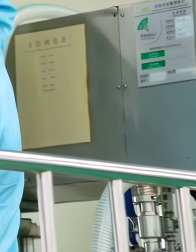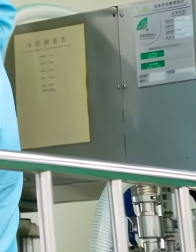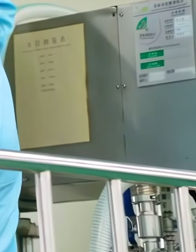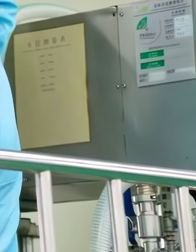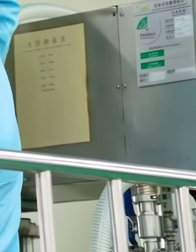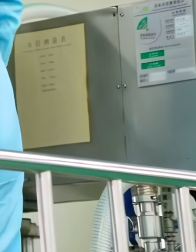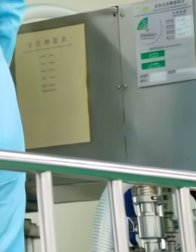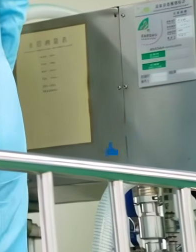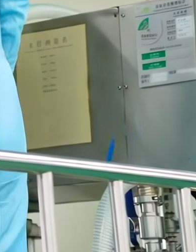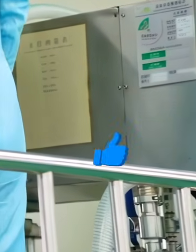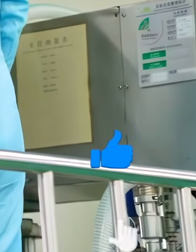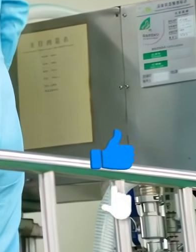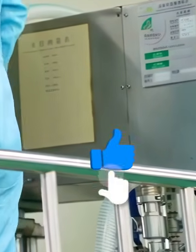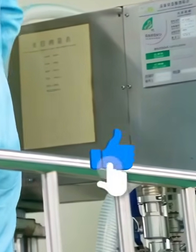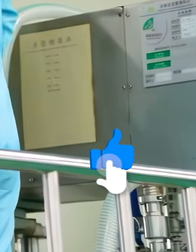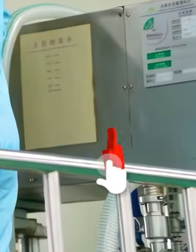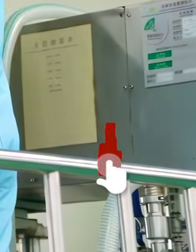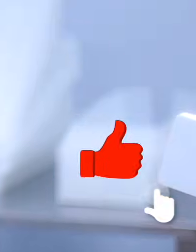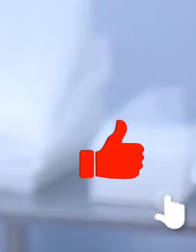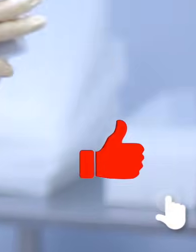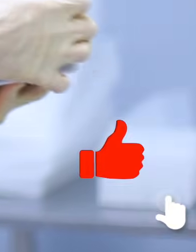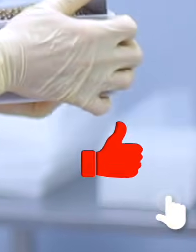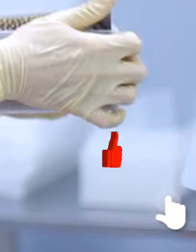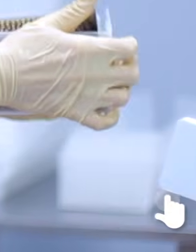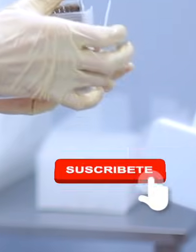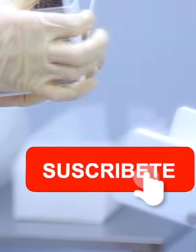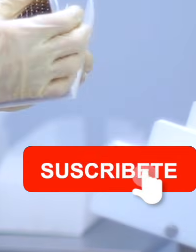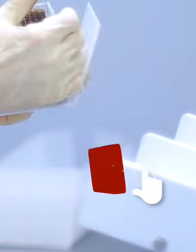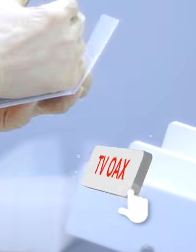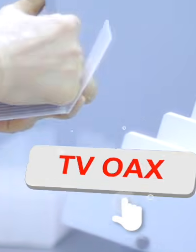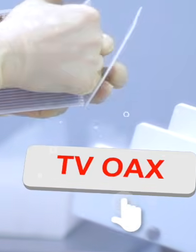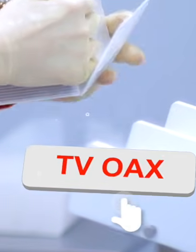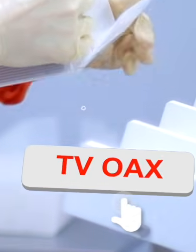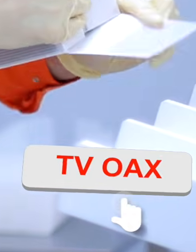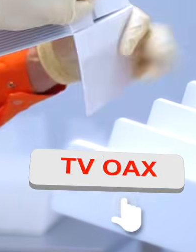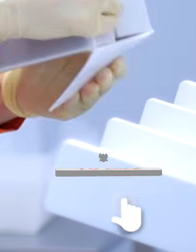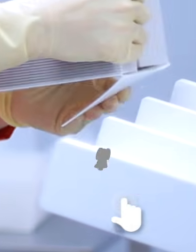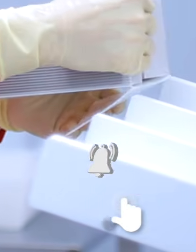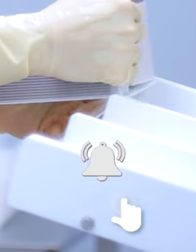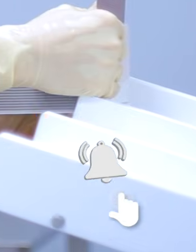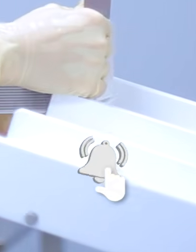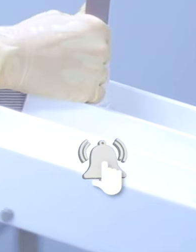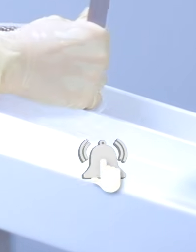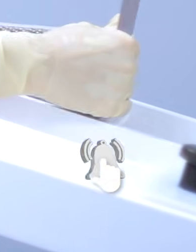y consolidará al país como un polo de desarrollo científico de primer nivel. México para el mundo.